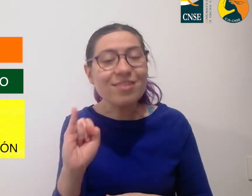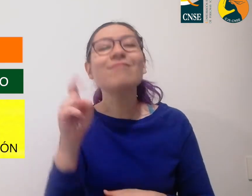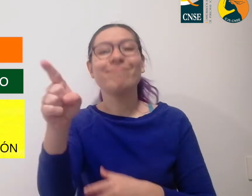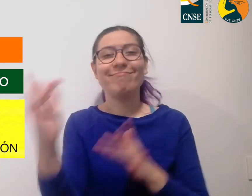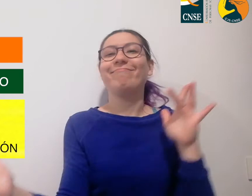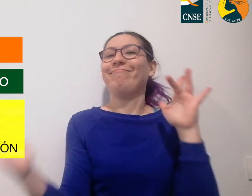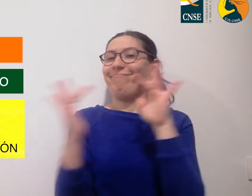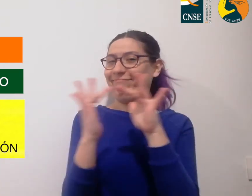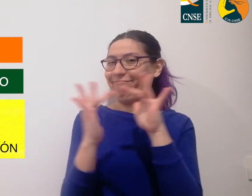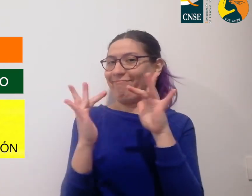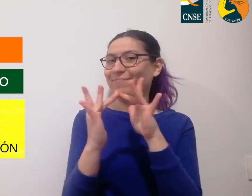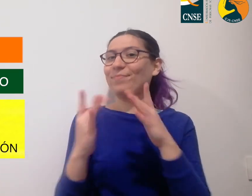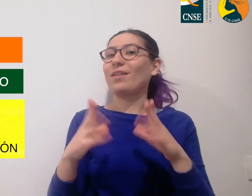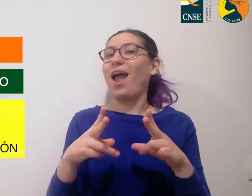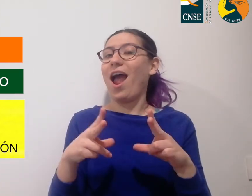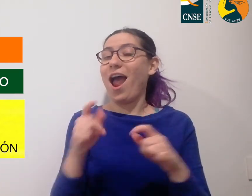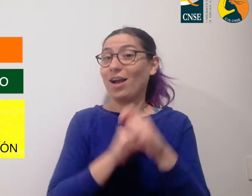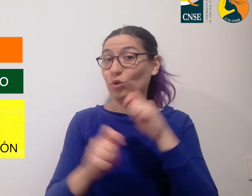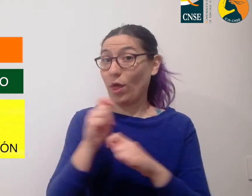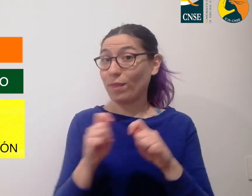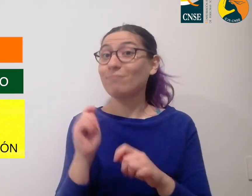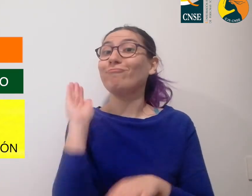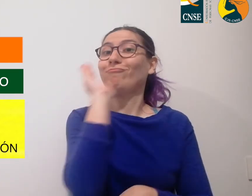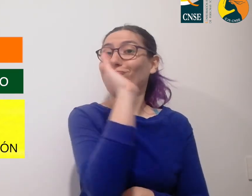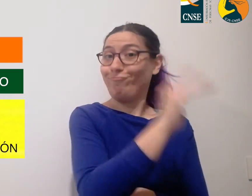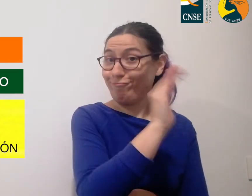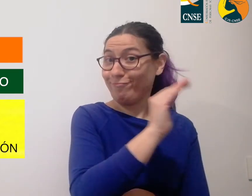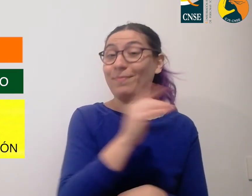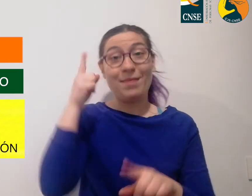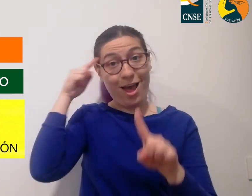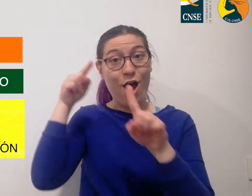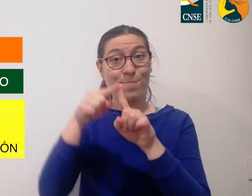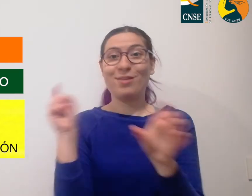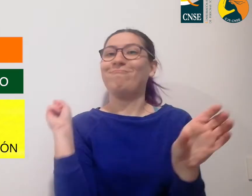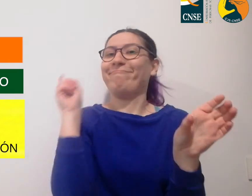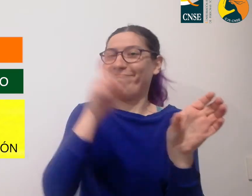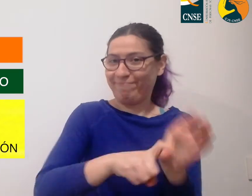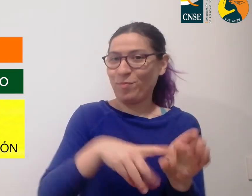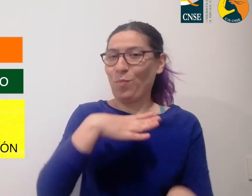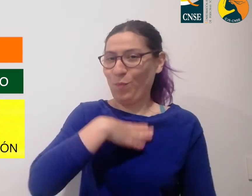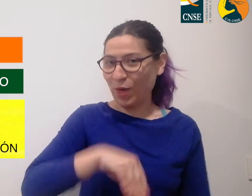Si cumples estos requisitos, ponte en contacto con tu Asociación para inscribirte.